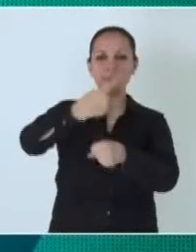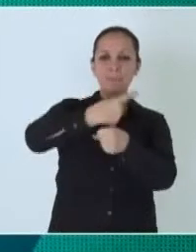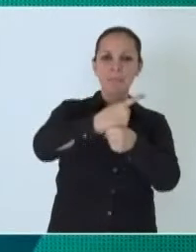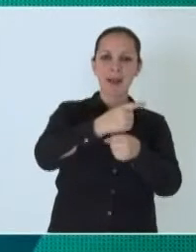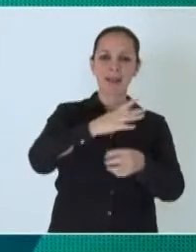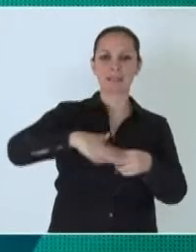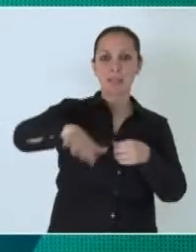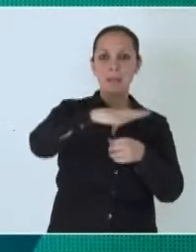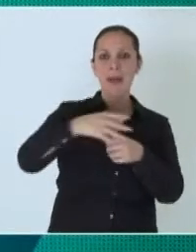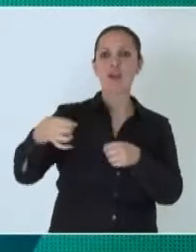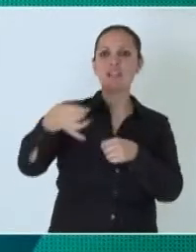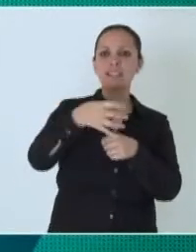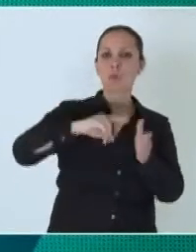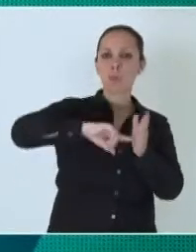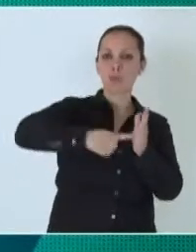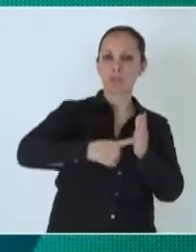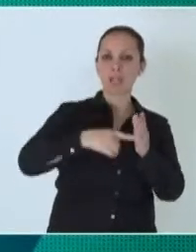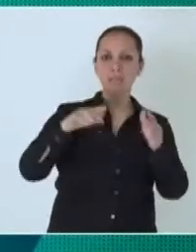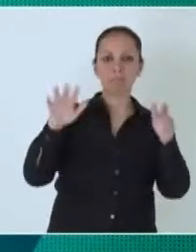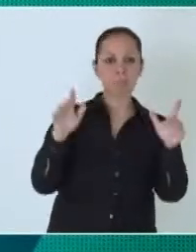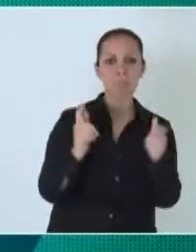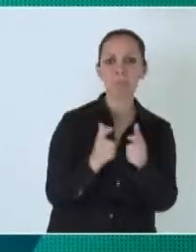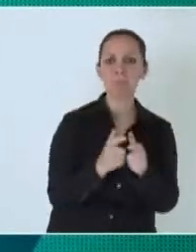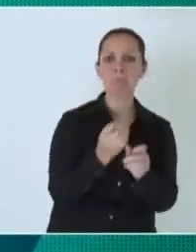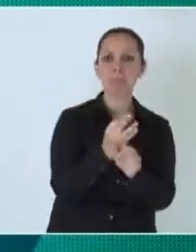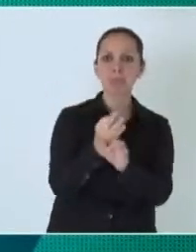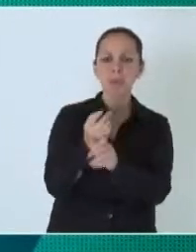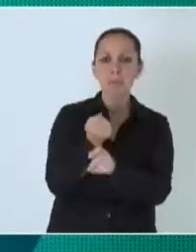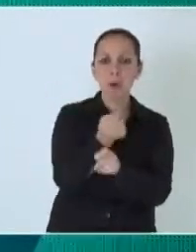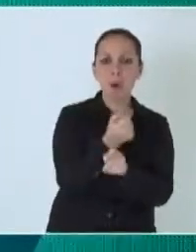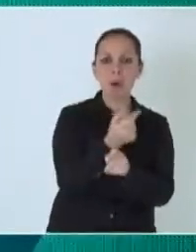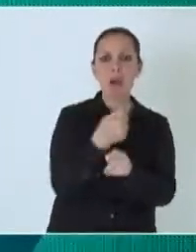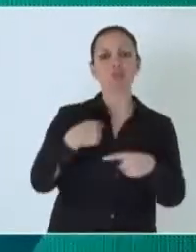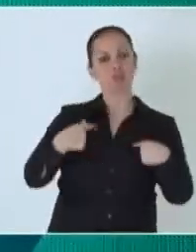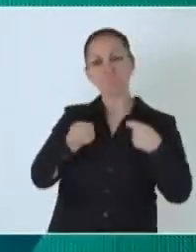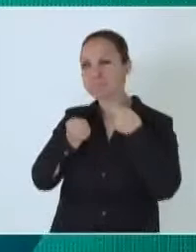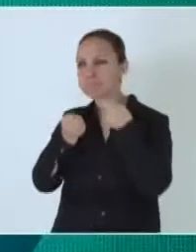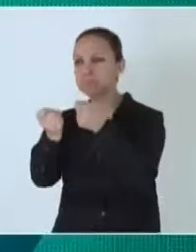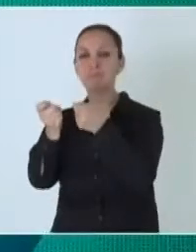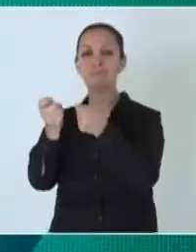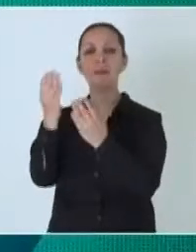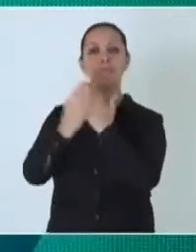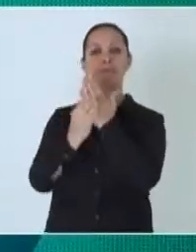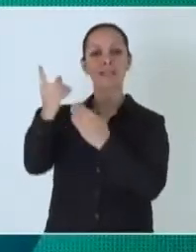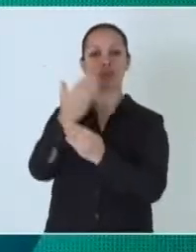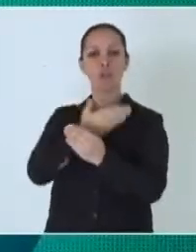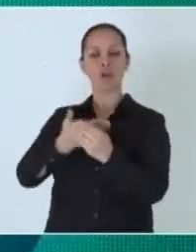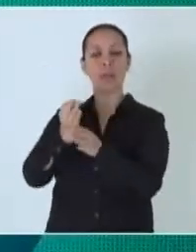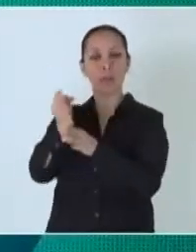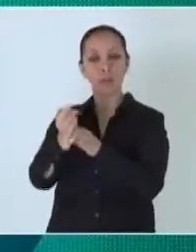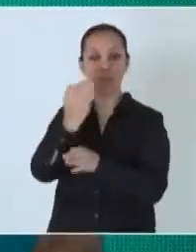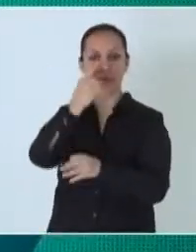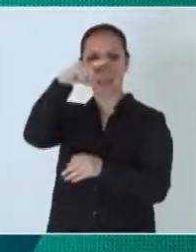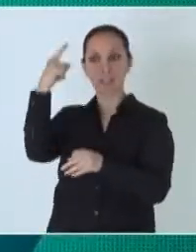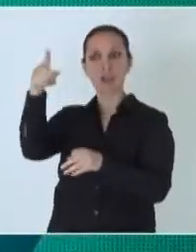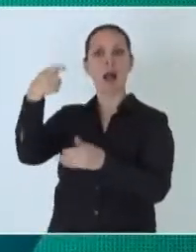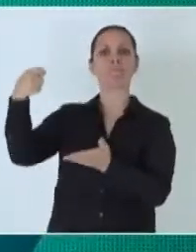PORQUE ECHóÓ NUESTRA, ANTE LA BAJA DE LA CONSTRUCCIóÓN DE LA